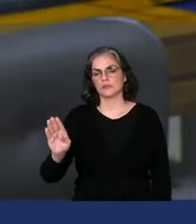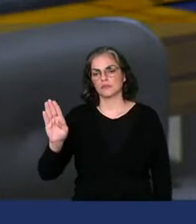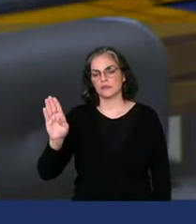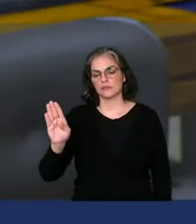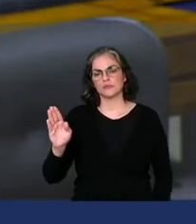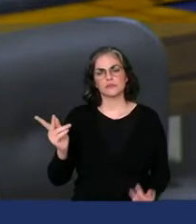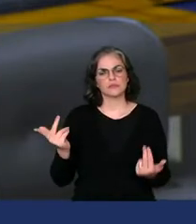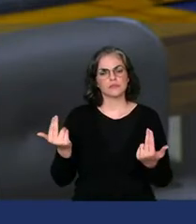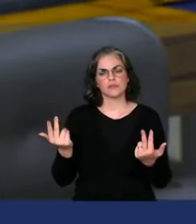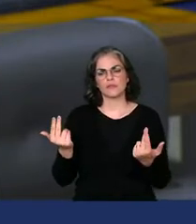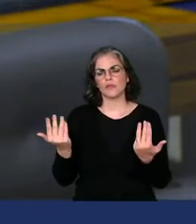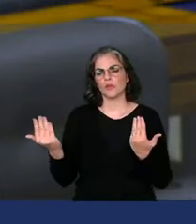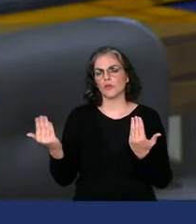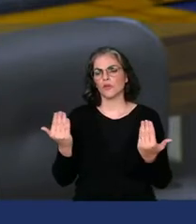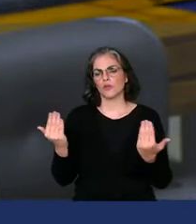FUNCIONARÁCOMO UM FUNDEB DA CULTURA. UMA LEI QUE TERÁUM